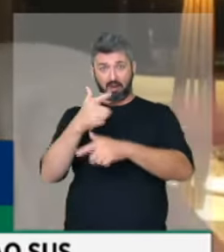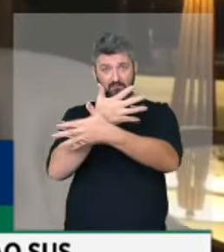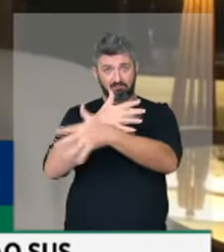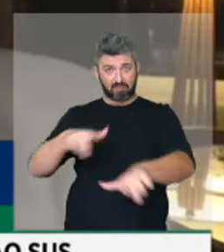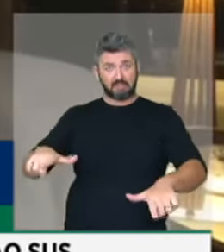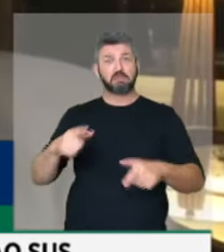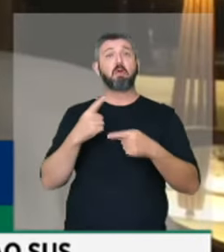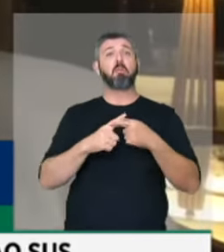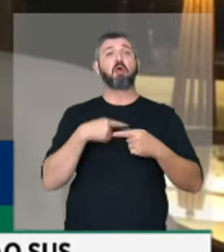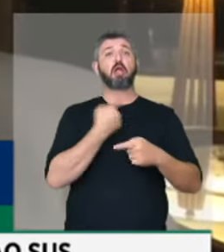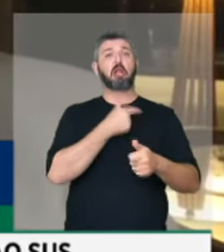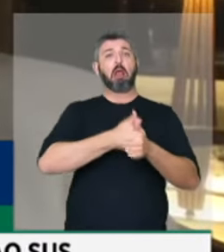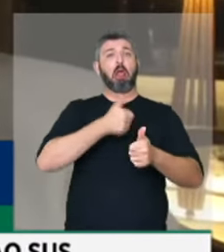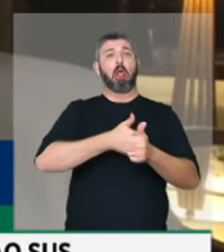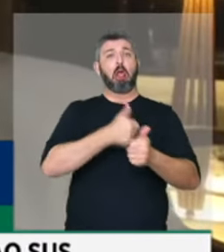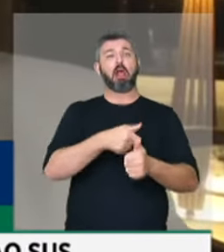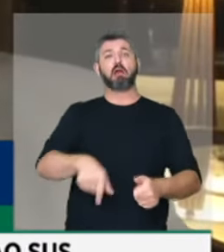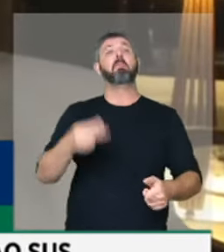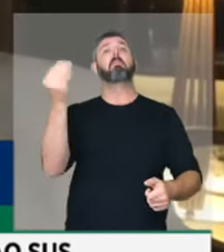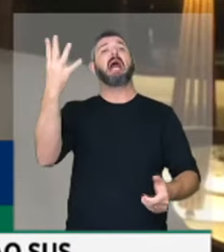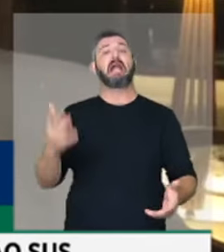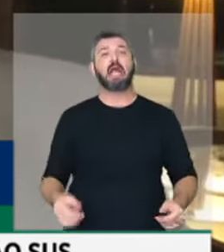LUTA AQUI EM TORNO DE NOVOS LEITOS? LAMENTÁVEL ISSO, O